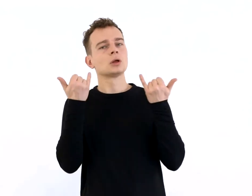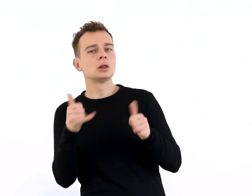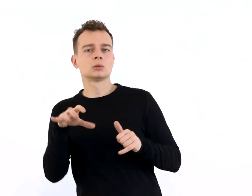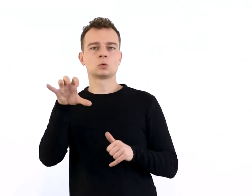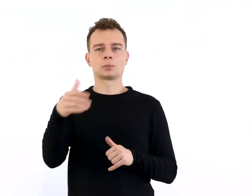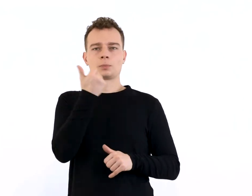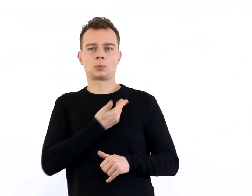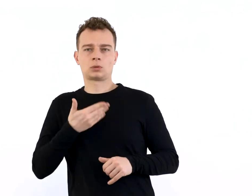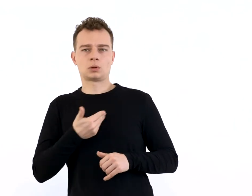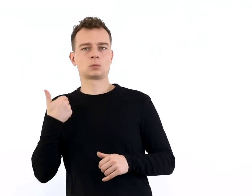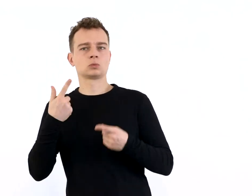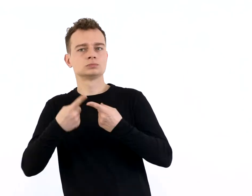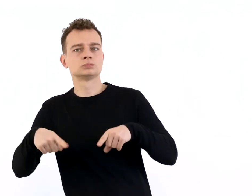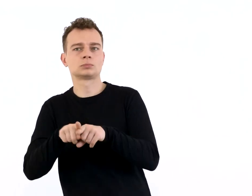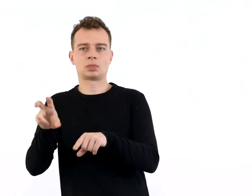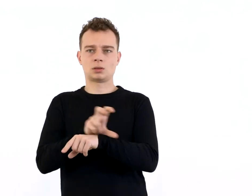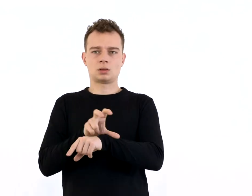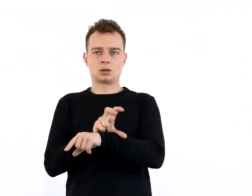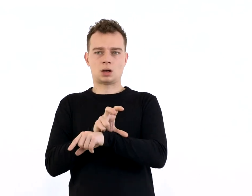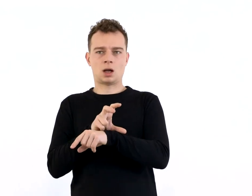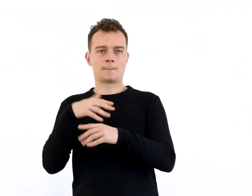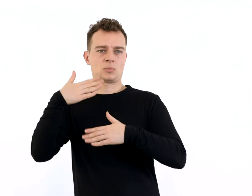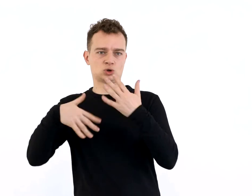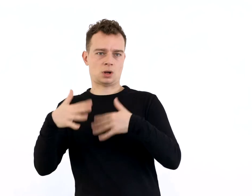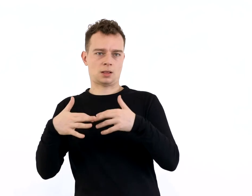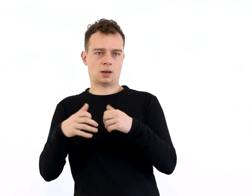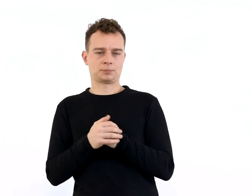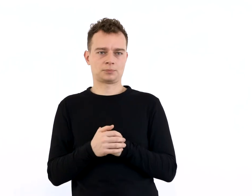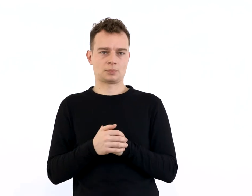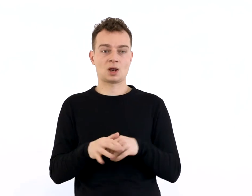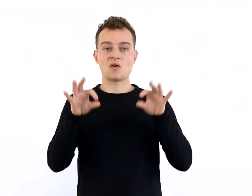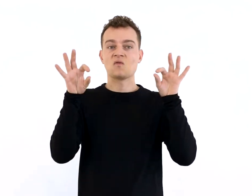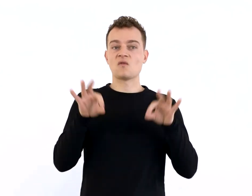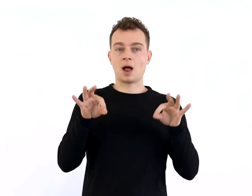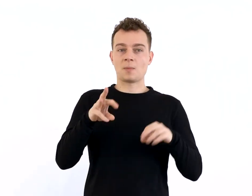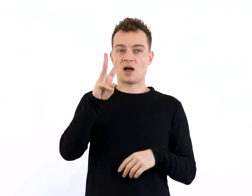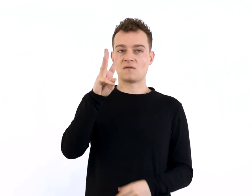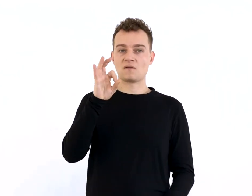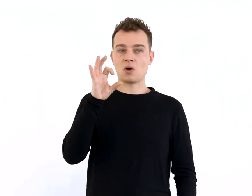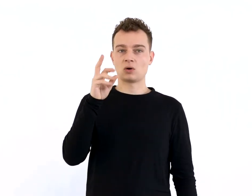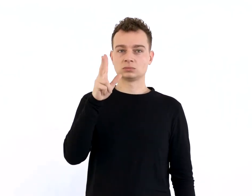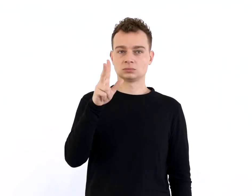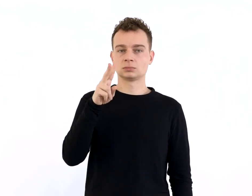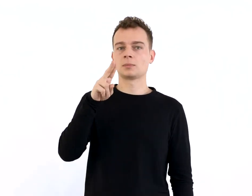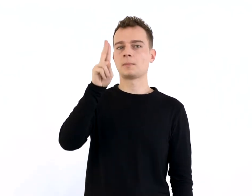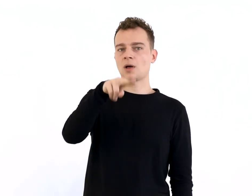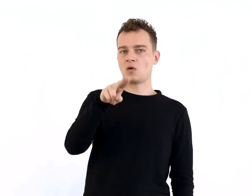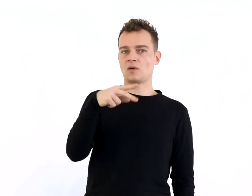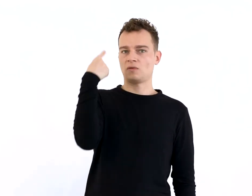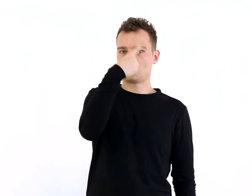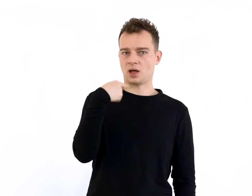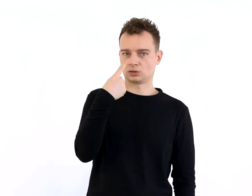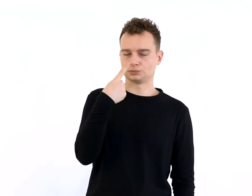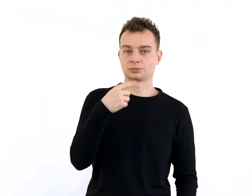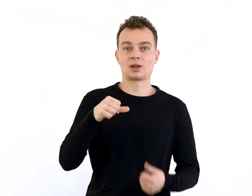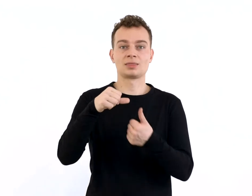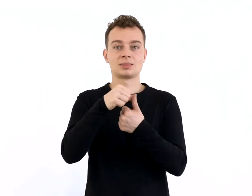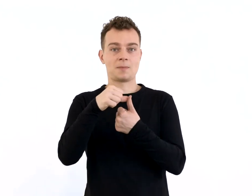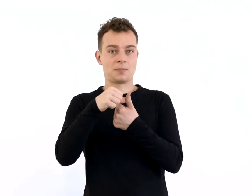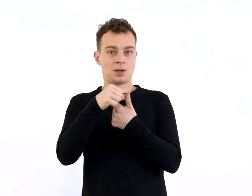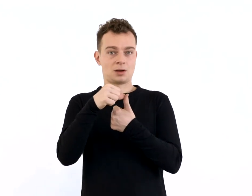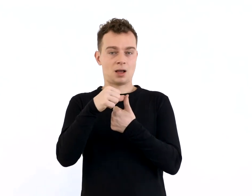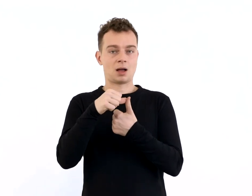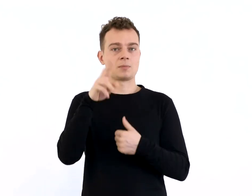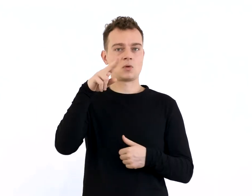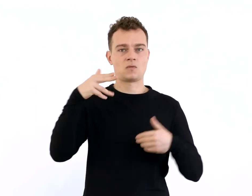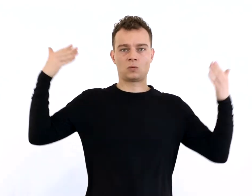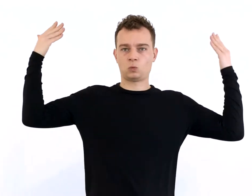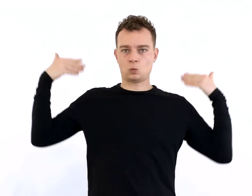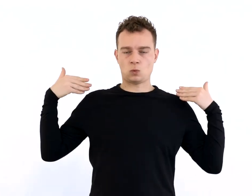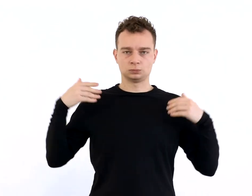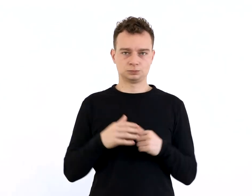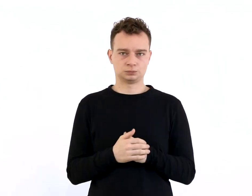Inna grupa portretów wykonana została techniką mieszaną: twarz malowano farbami woskowymi, zaś tło temperą.